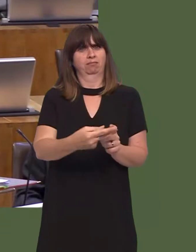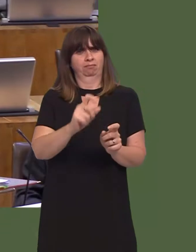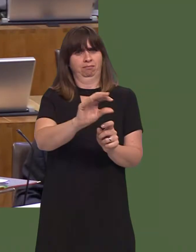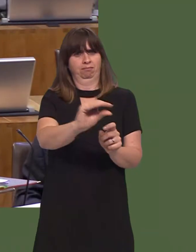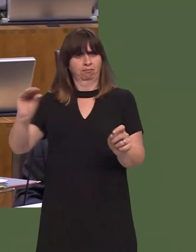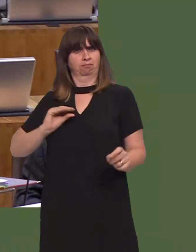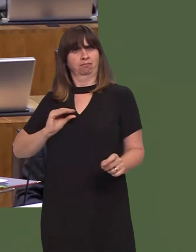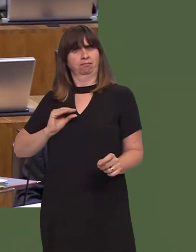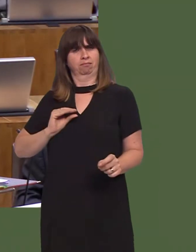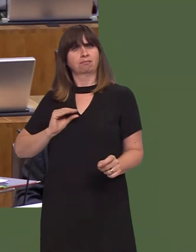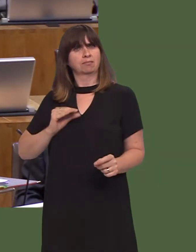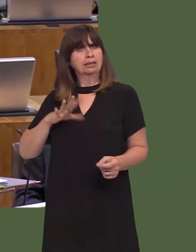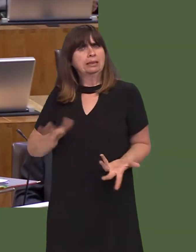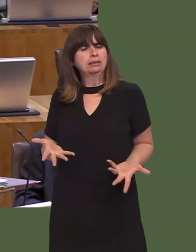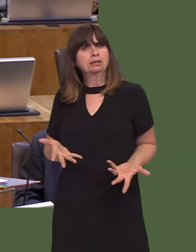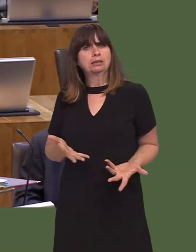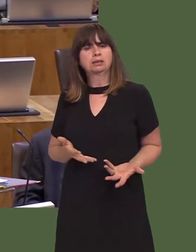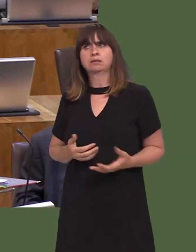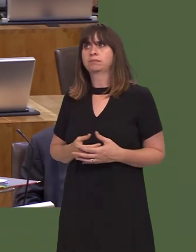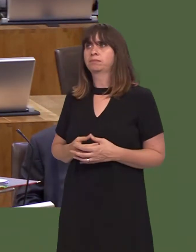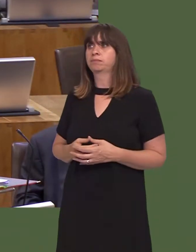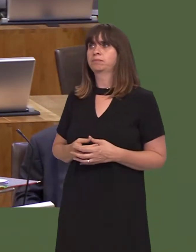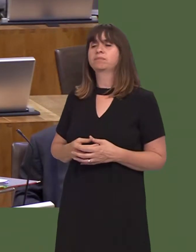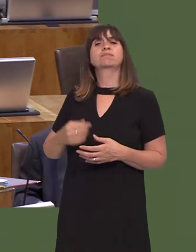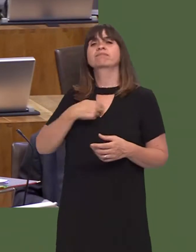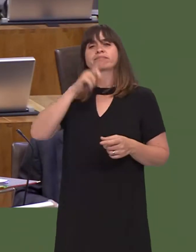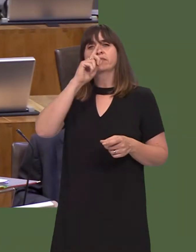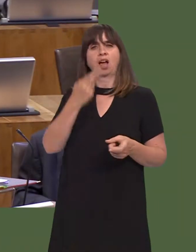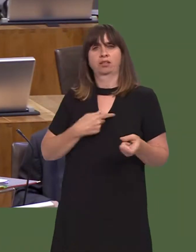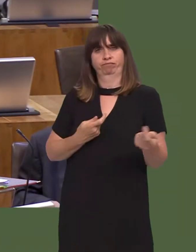Nid ywír cyfle gyda ni i redeg y gwasanaeth rheilffordd ein hunain neu drwy gwmni rydym